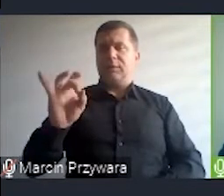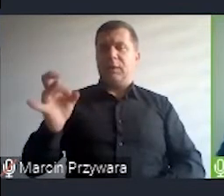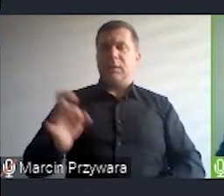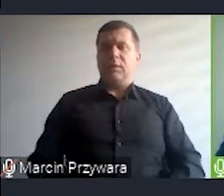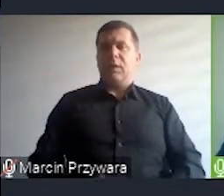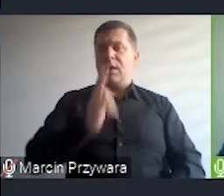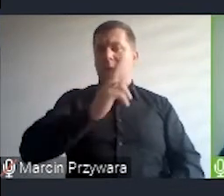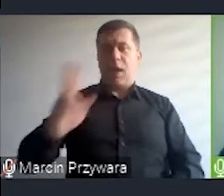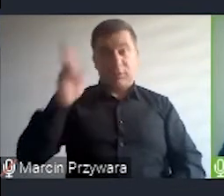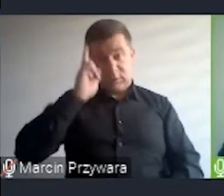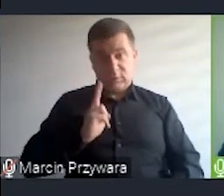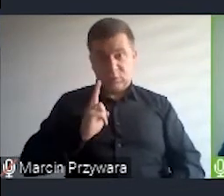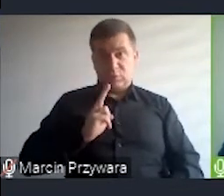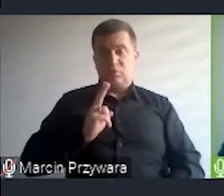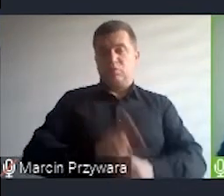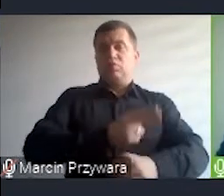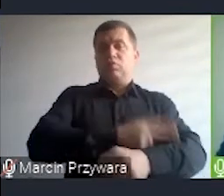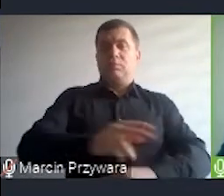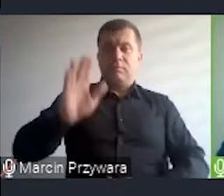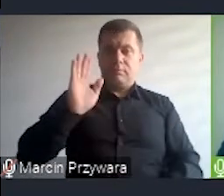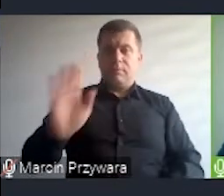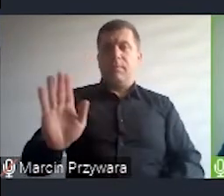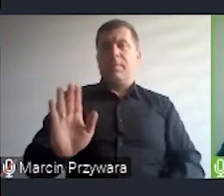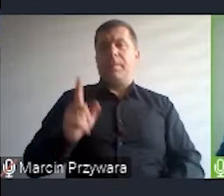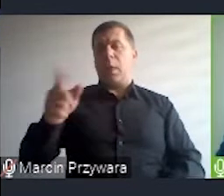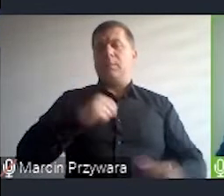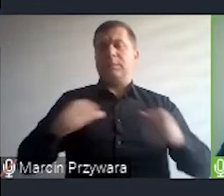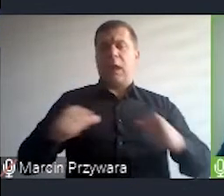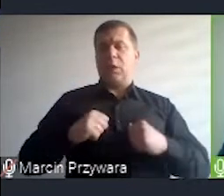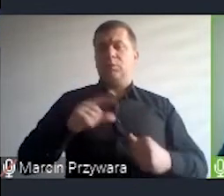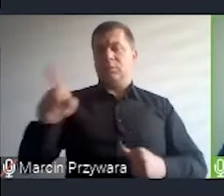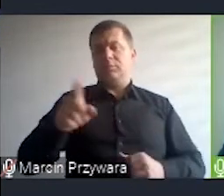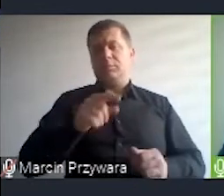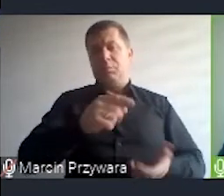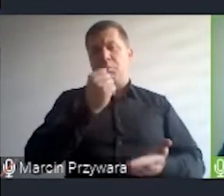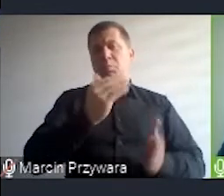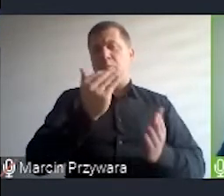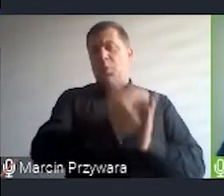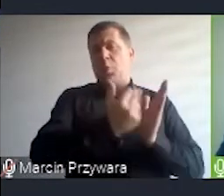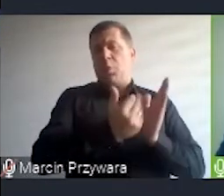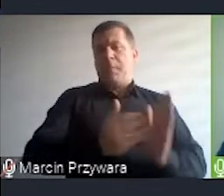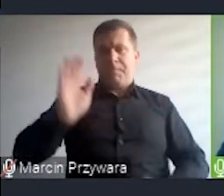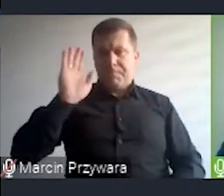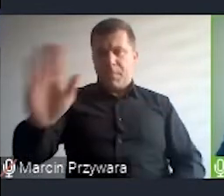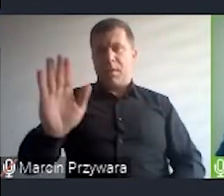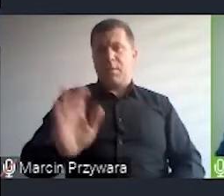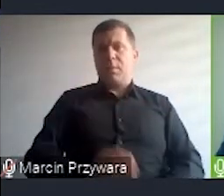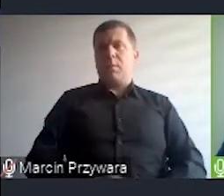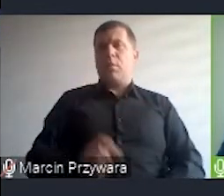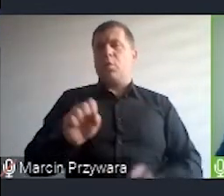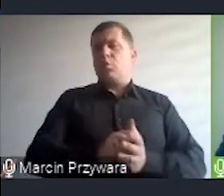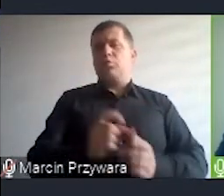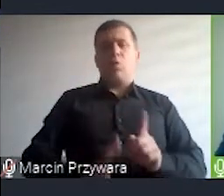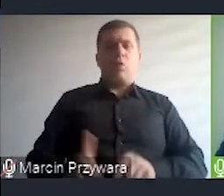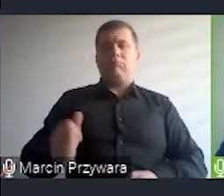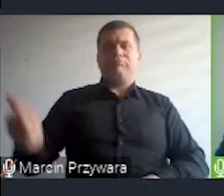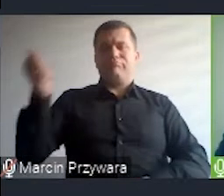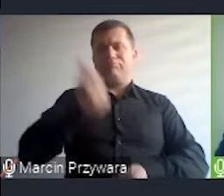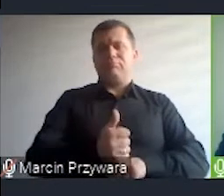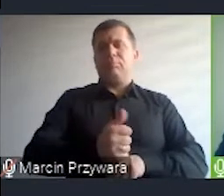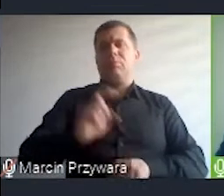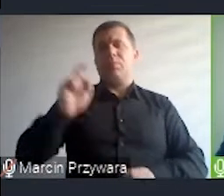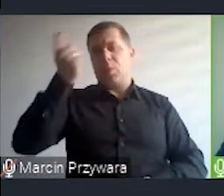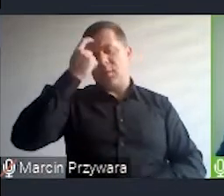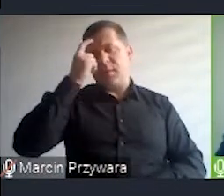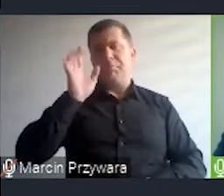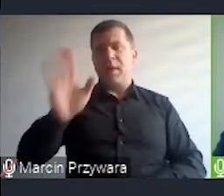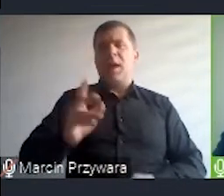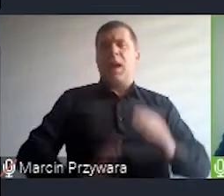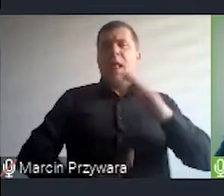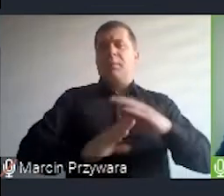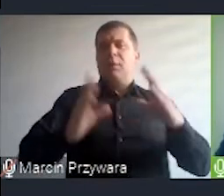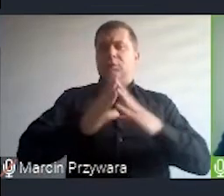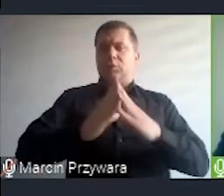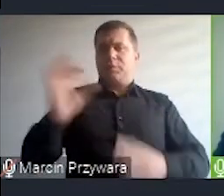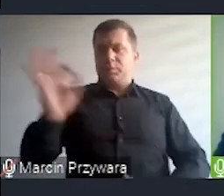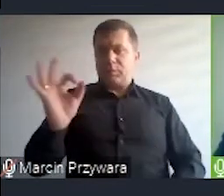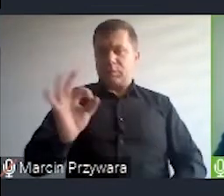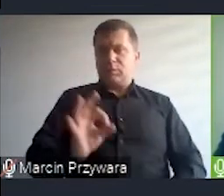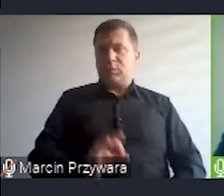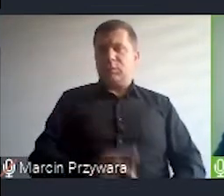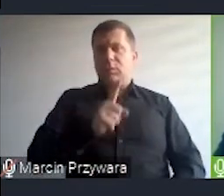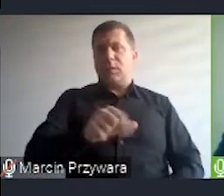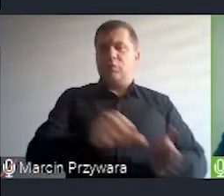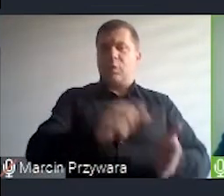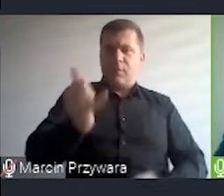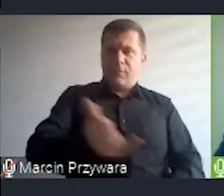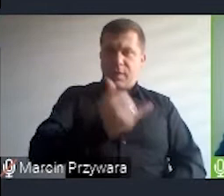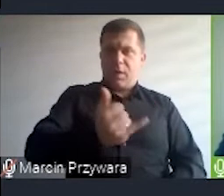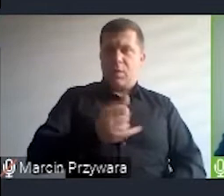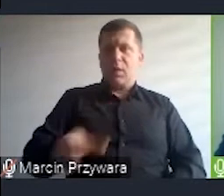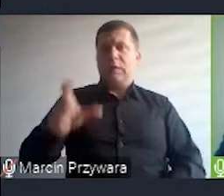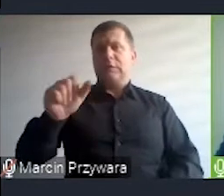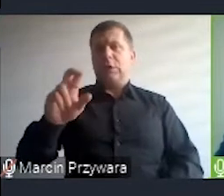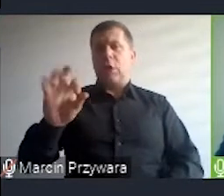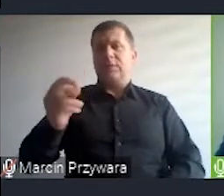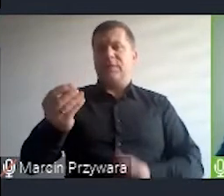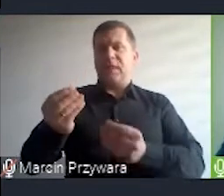Każda instytucja, która zarządza programem ma nałożony odgórnie limit 10% na środki trwałe i cross-financing.